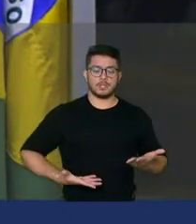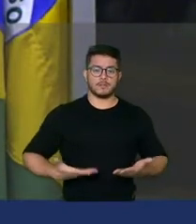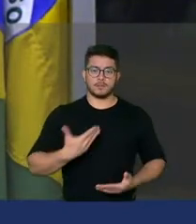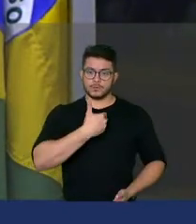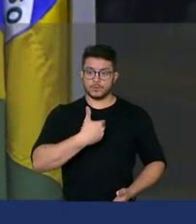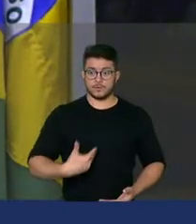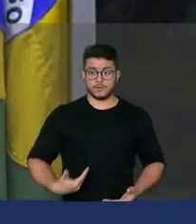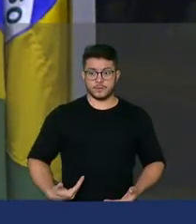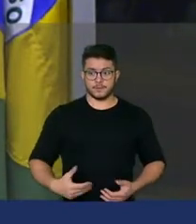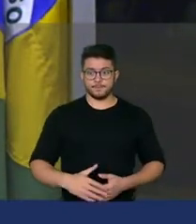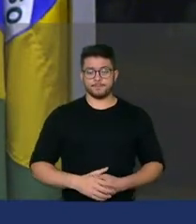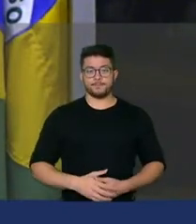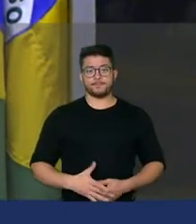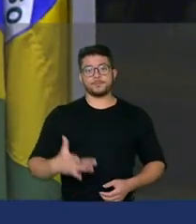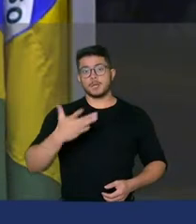COM RELAÇÃO ÀS PESSOAS QUE